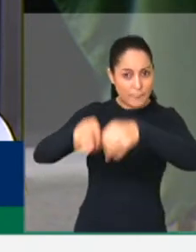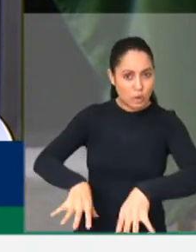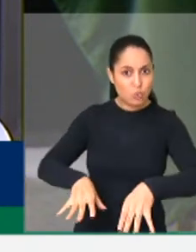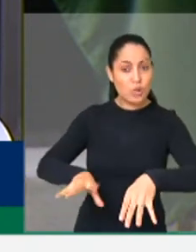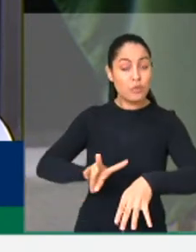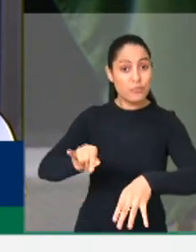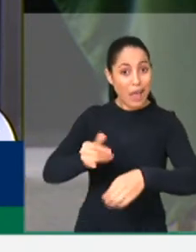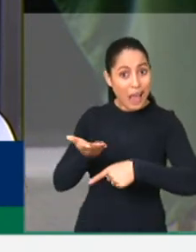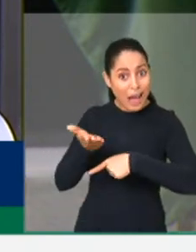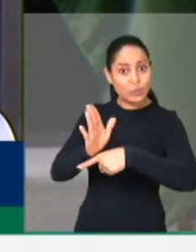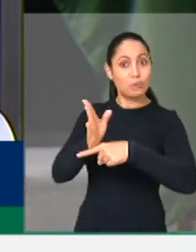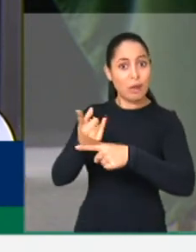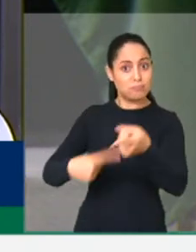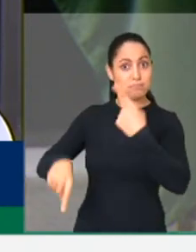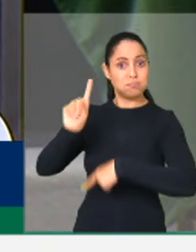INDIRETA NA RECEITA OU NA DESPESA DA UNIÃO. NESTE MESMO